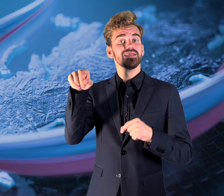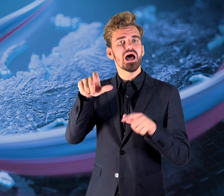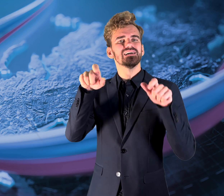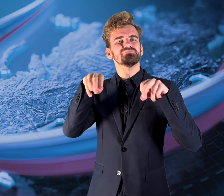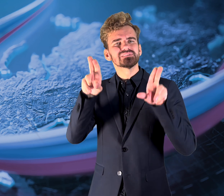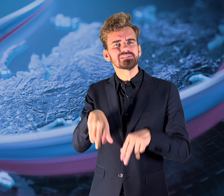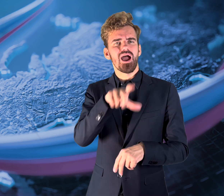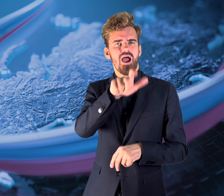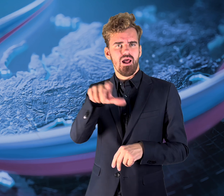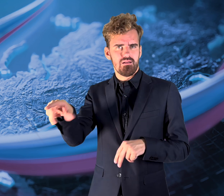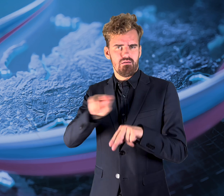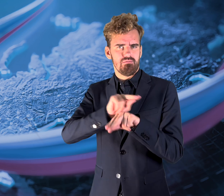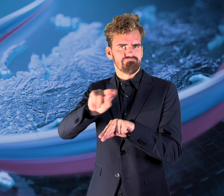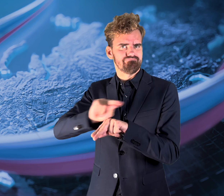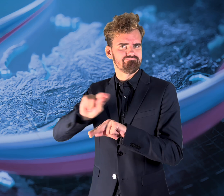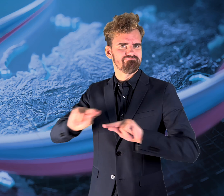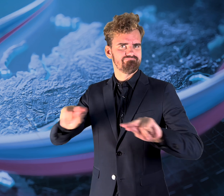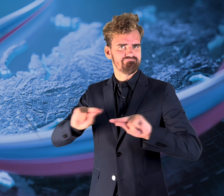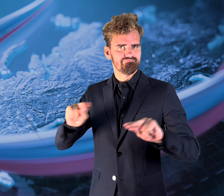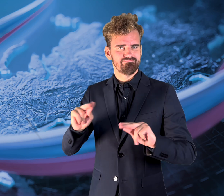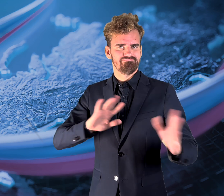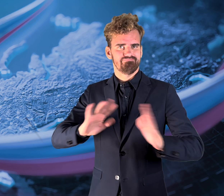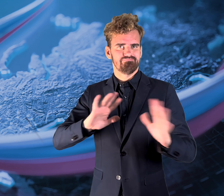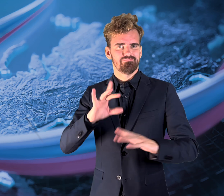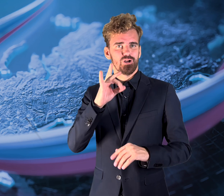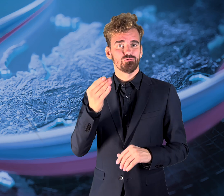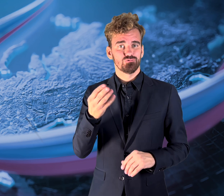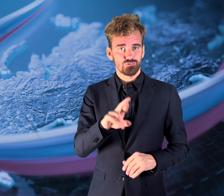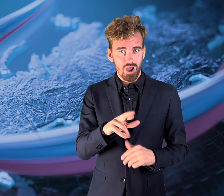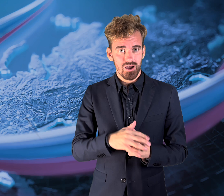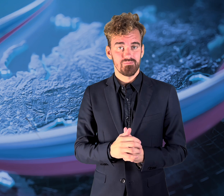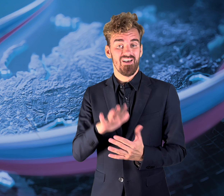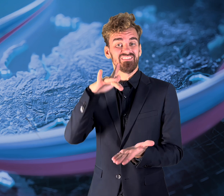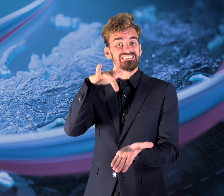где специалисты обучают русскому жестовому языку.